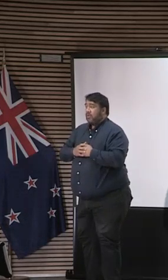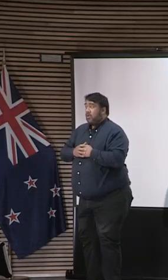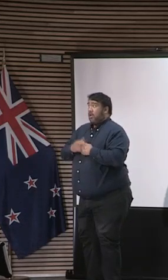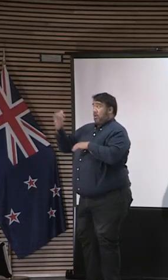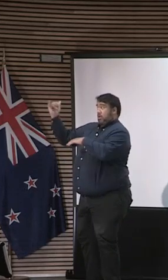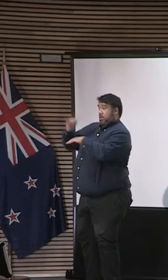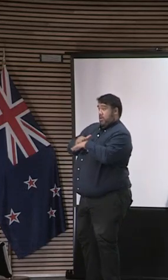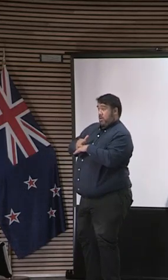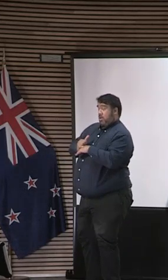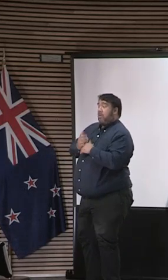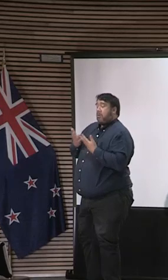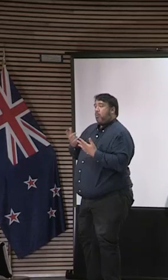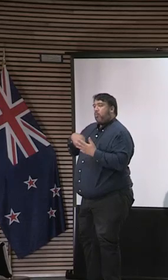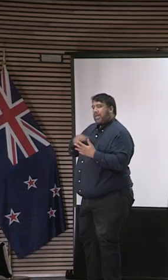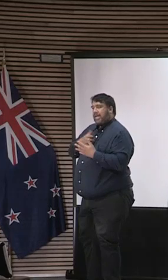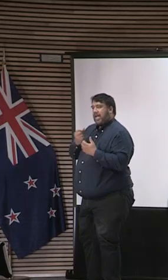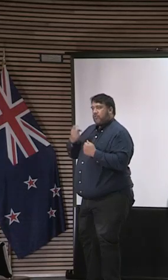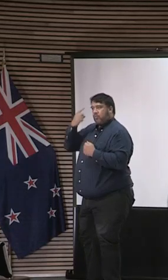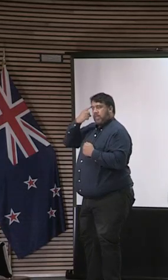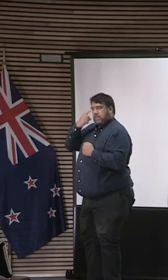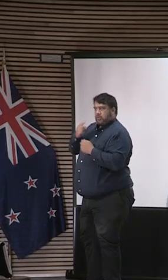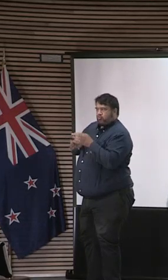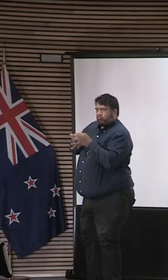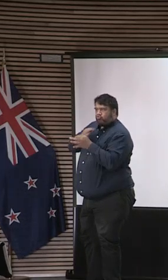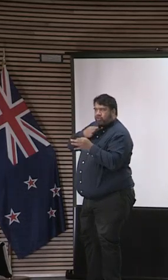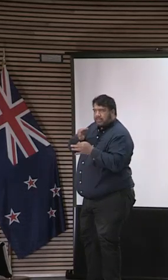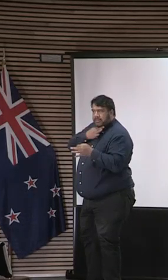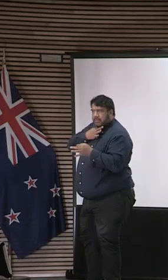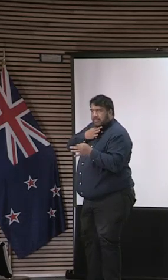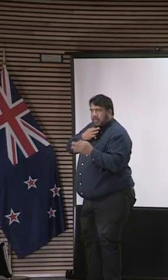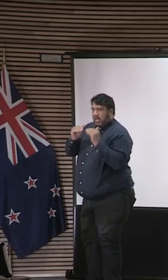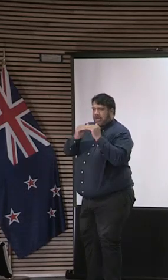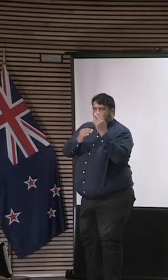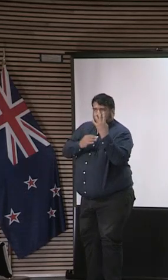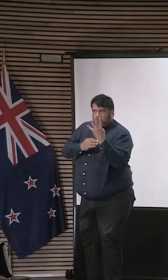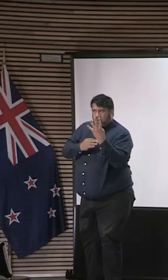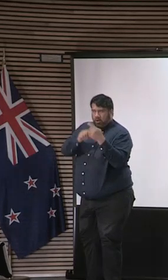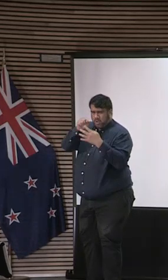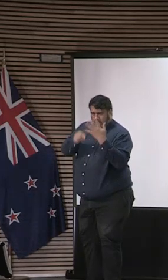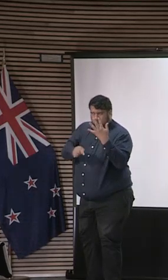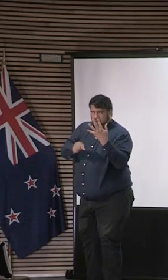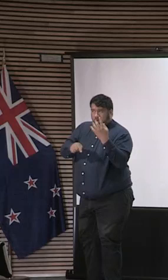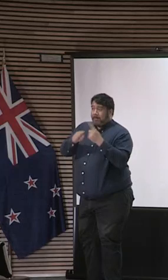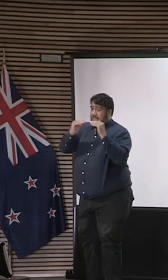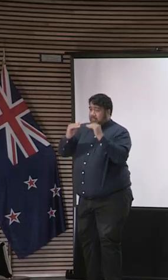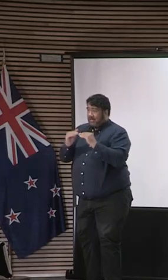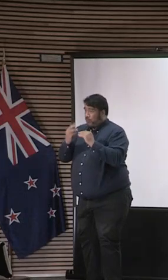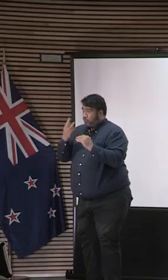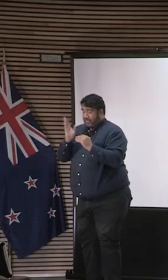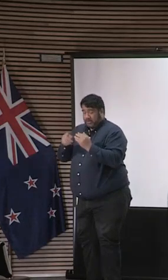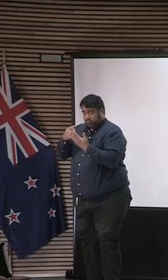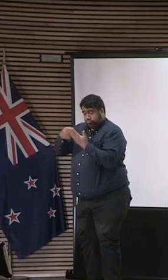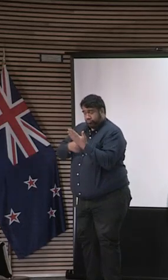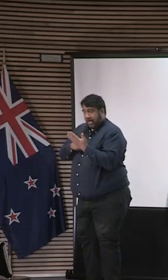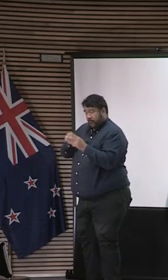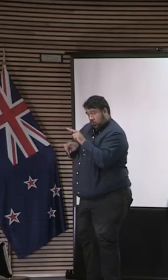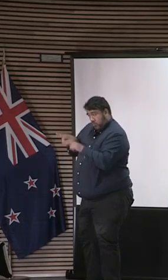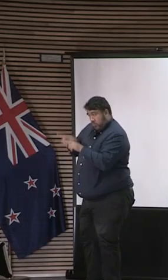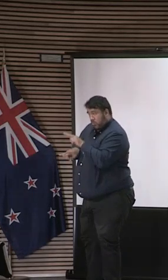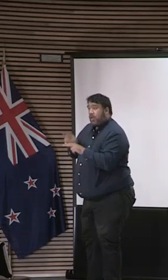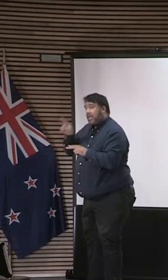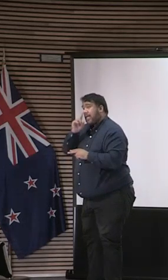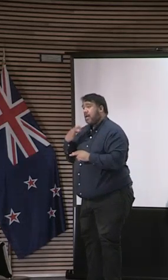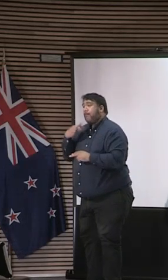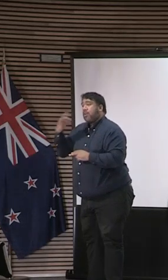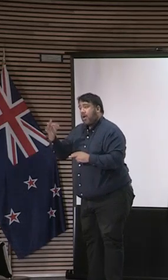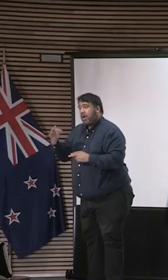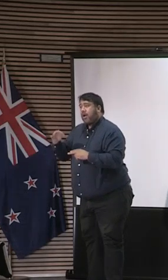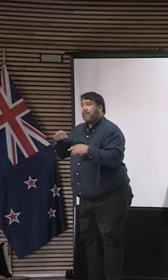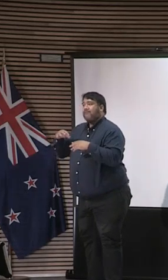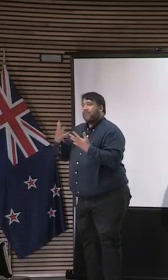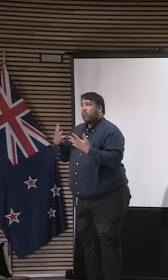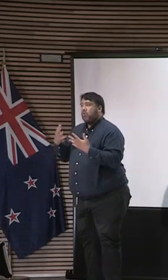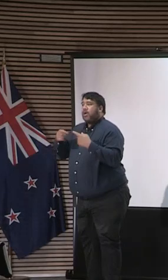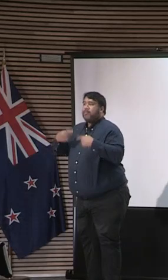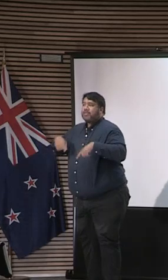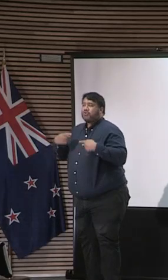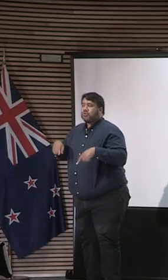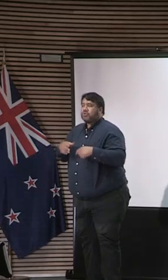ahuatanga iti. Ma te mea, kua ki